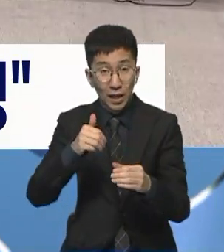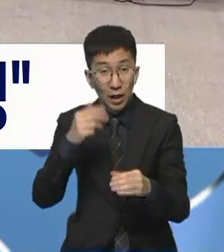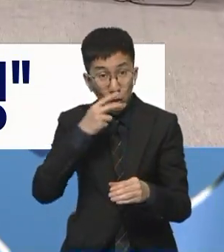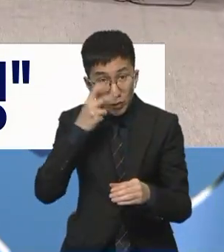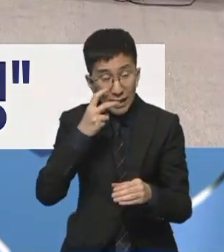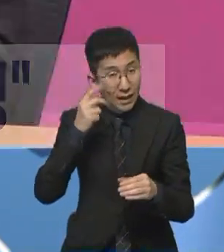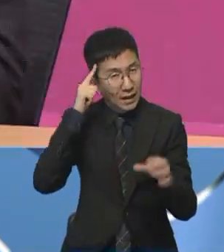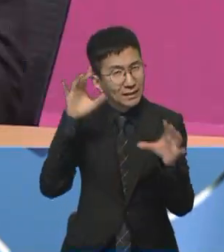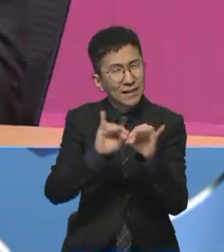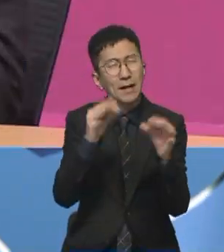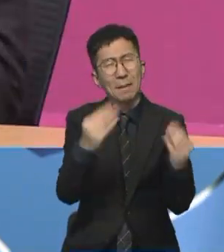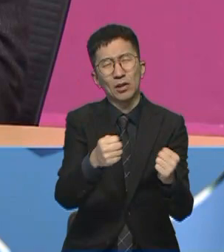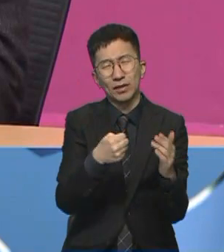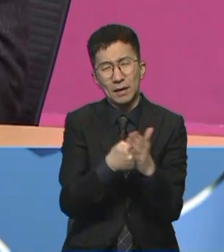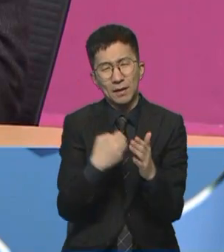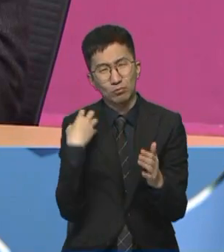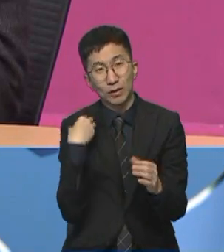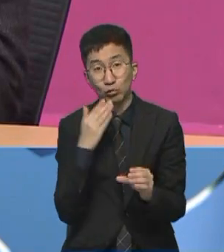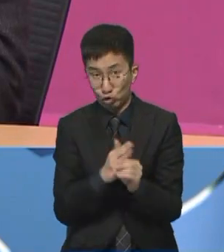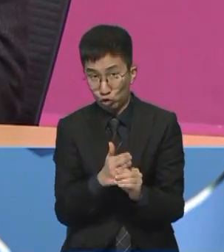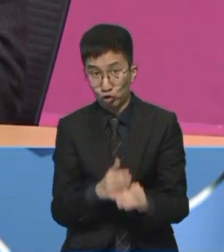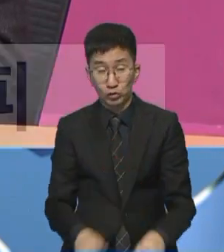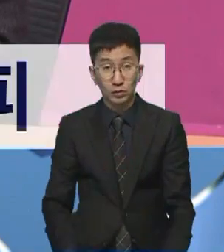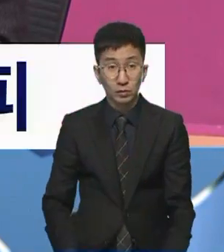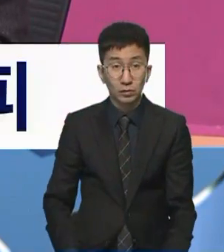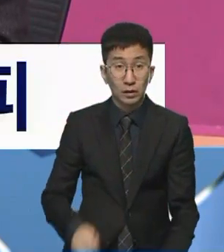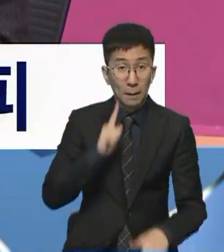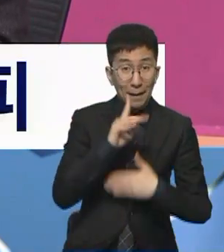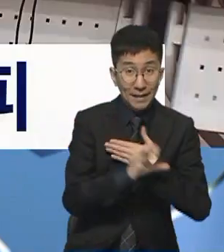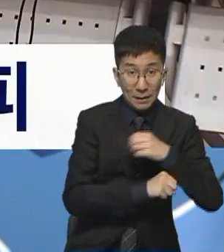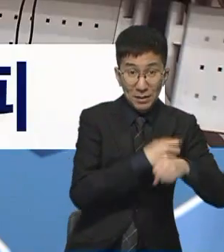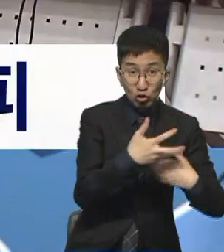또 국정조사가 야당 단독으로 진행되는 것을 옆에서 지켜보고만 있을 수는